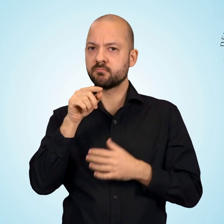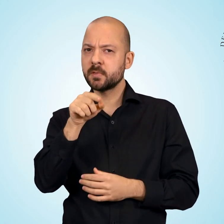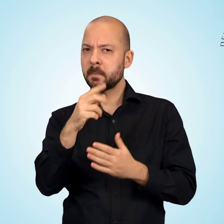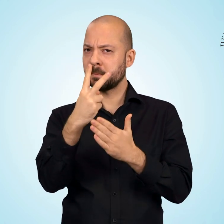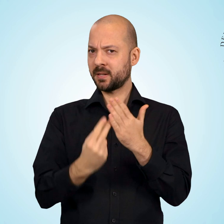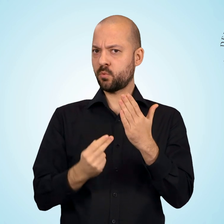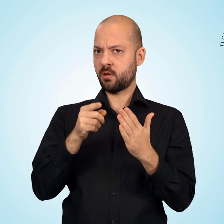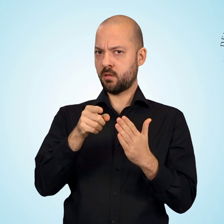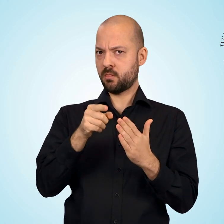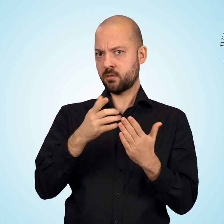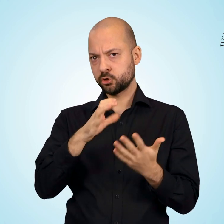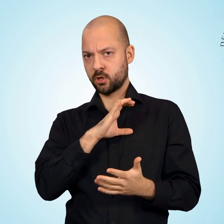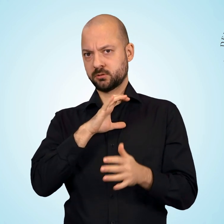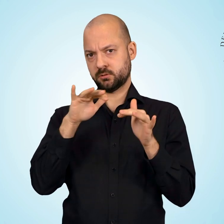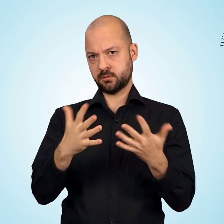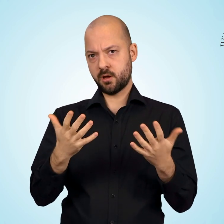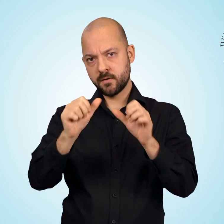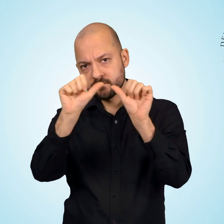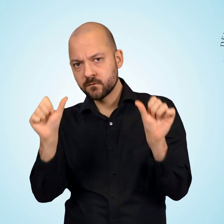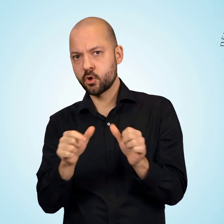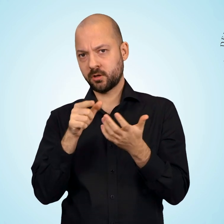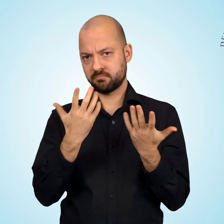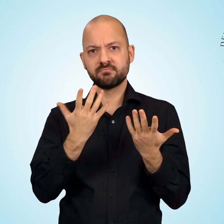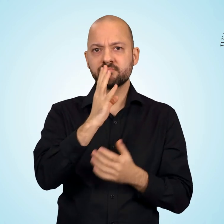„Chancen und Formen der bilingualen Sprachbildung